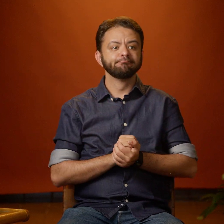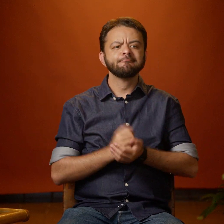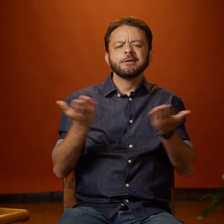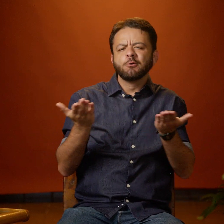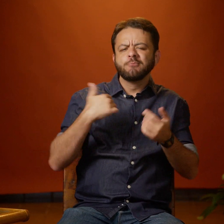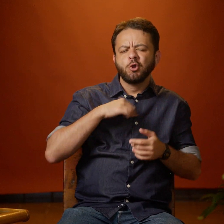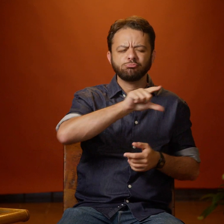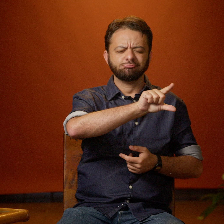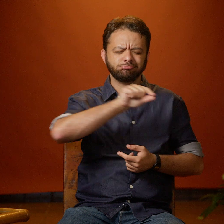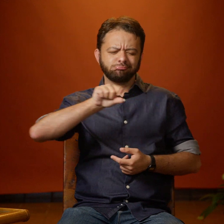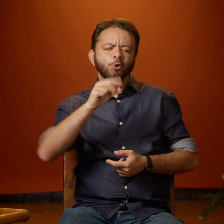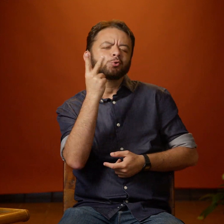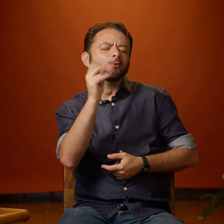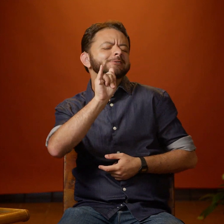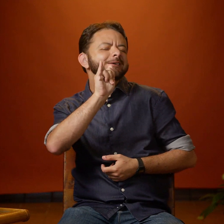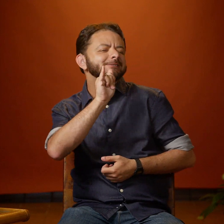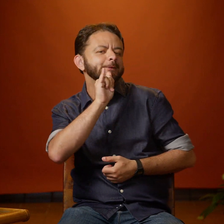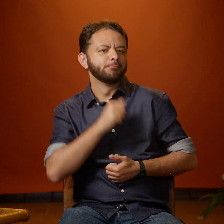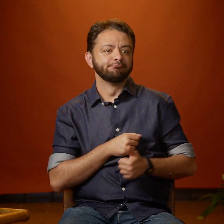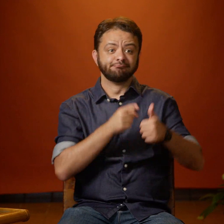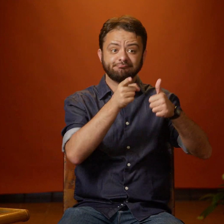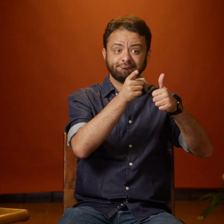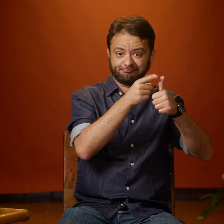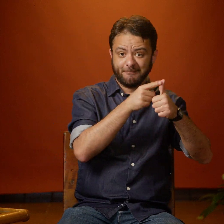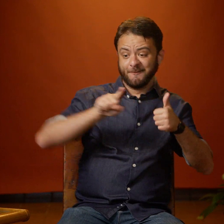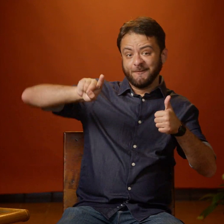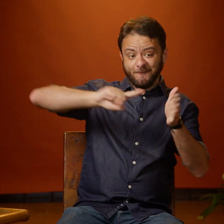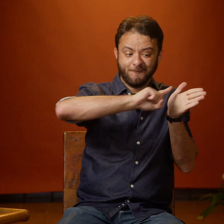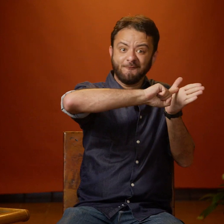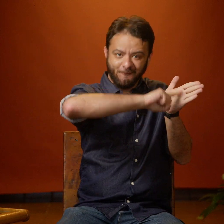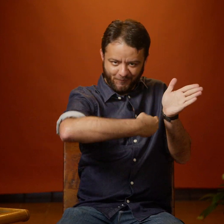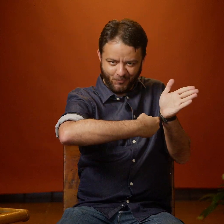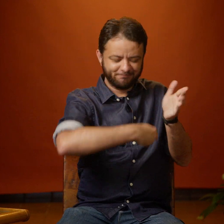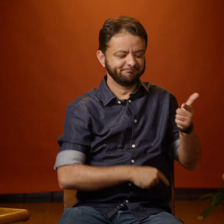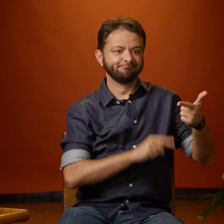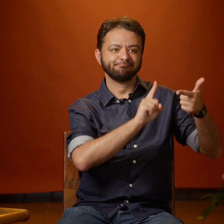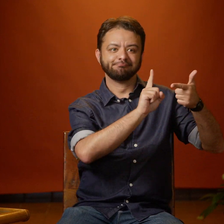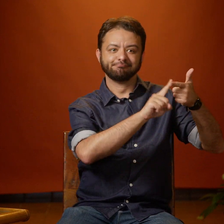Eu escolhi dois exemplos, a primeira é a virgula. O segundo é o ponto.